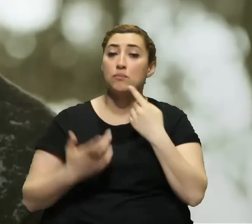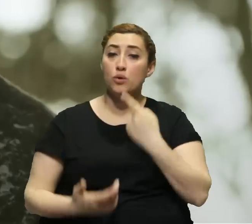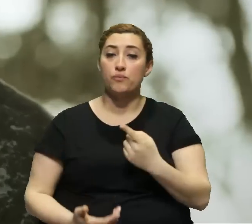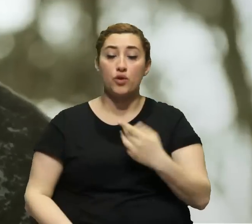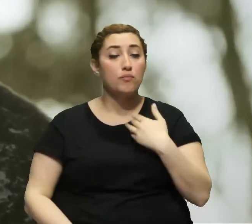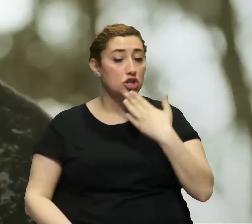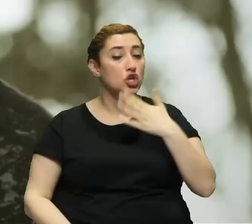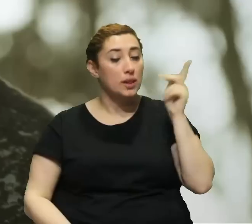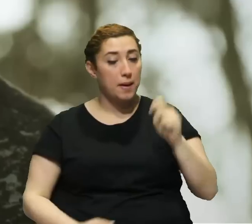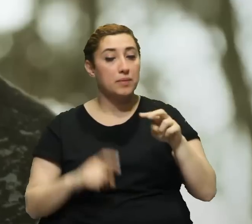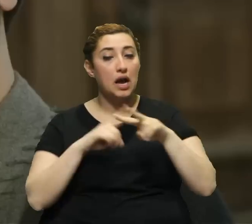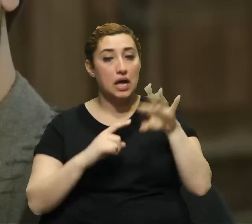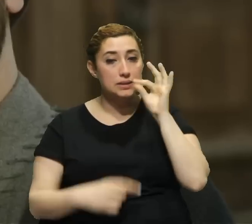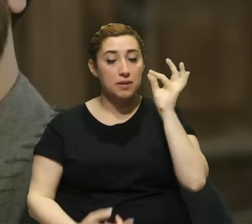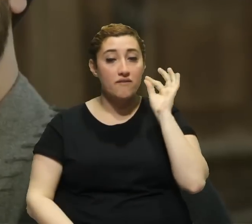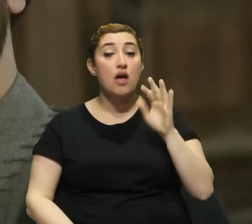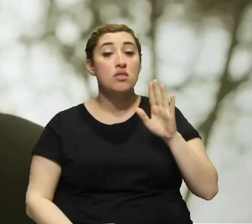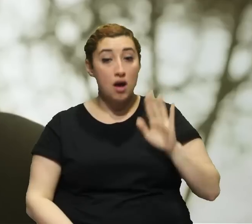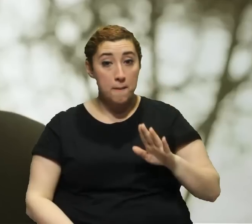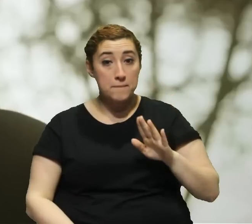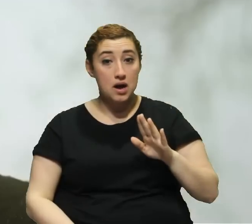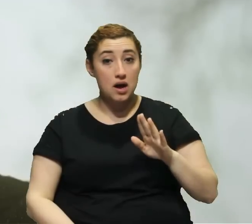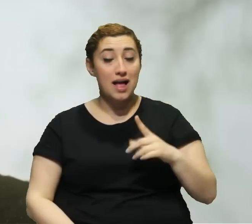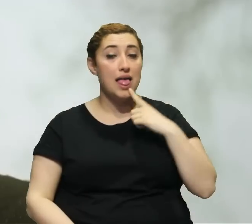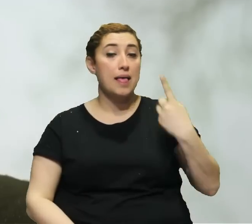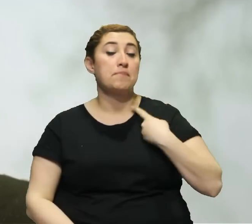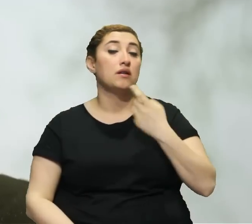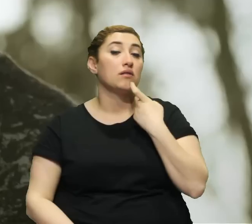İletmişiz Kasım Efendi ama emir buyurmuştur...